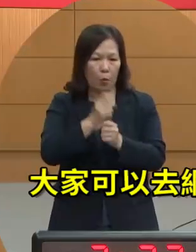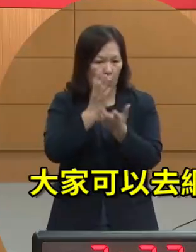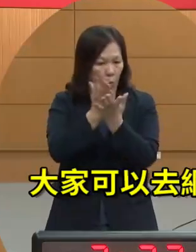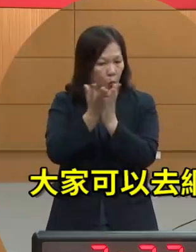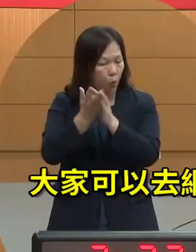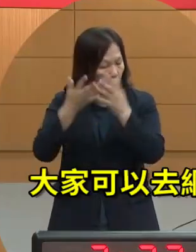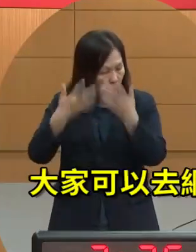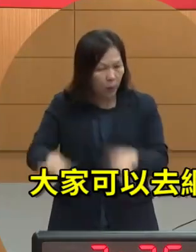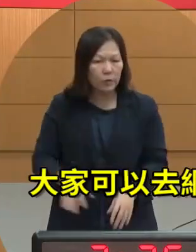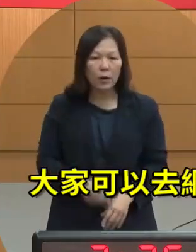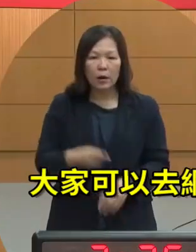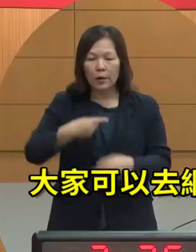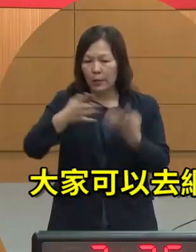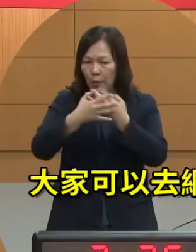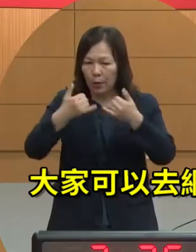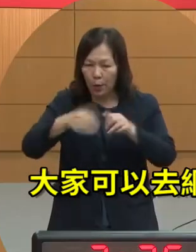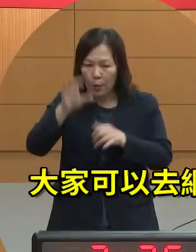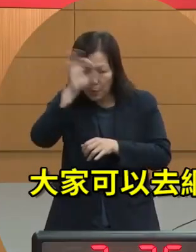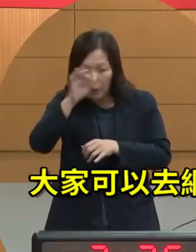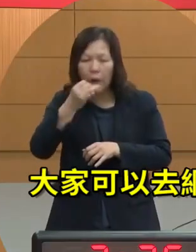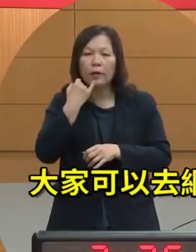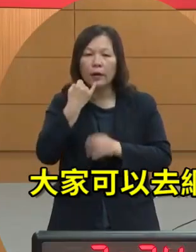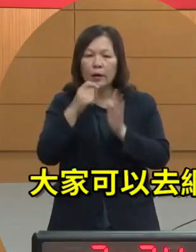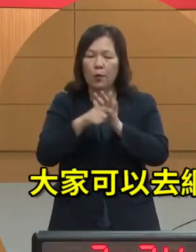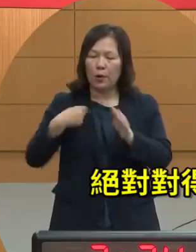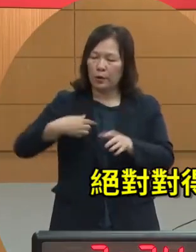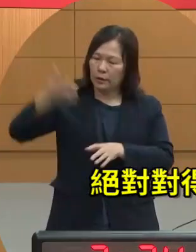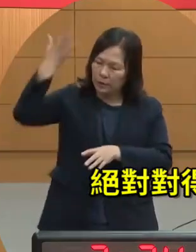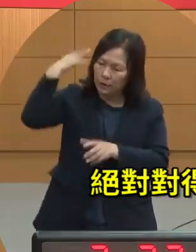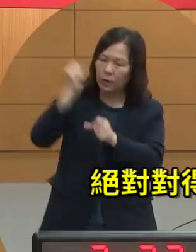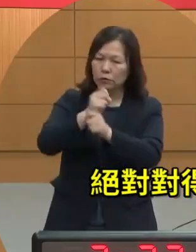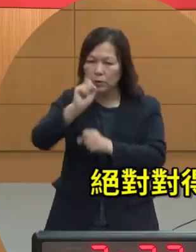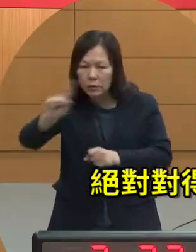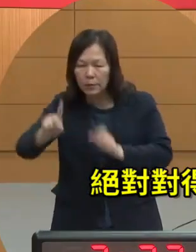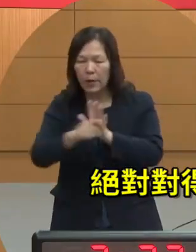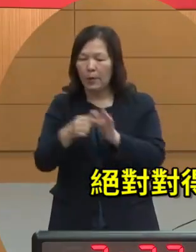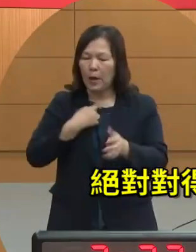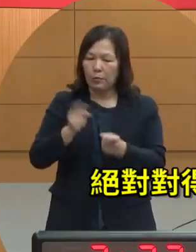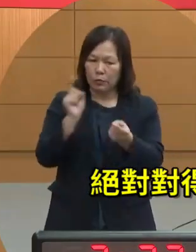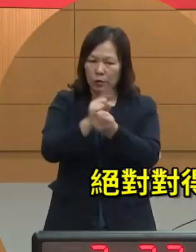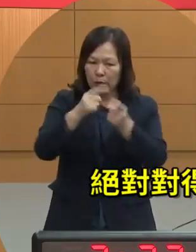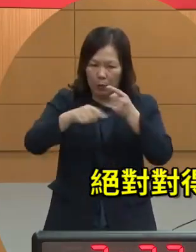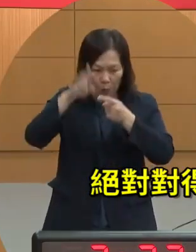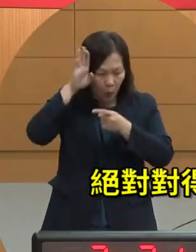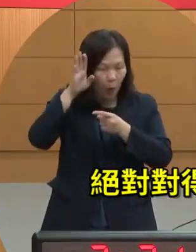大家可以去網路上搜尋 我張怡過去做的事情 絕對對得起這個地方 跟對的起大家